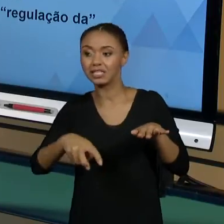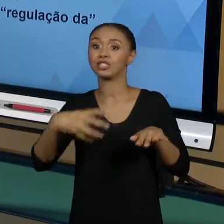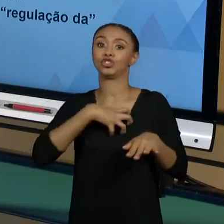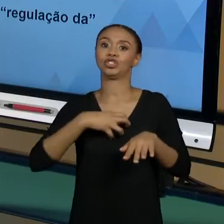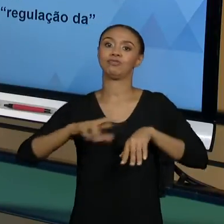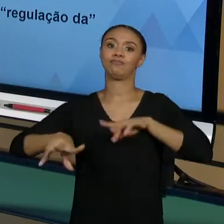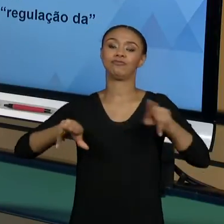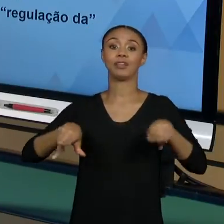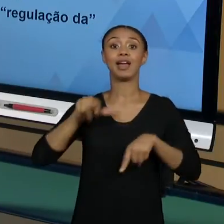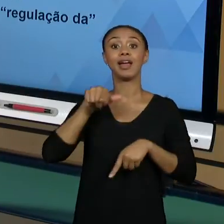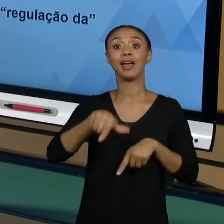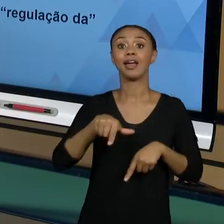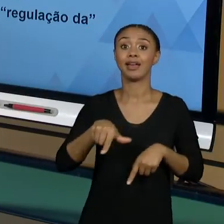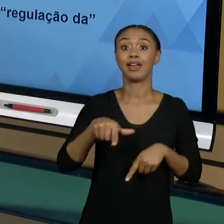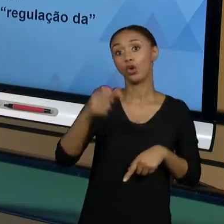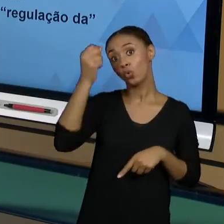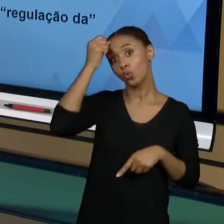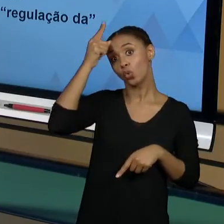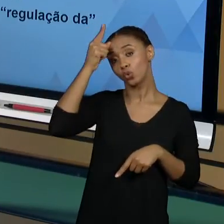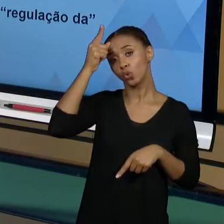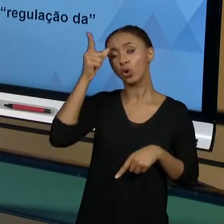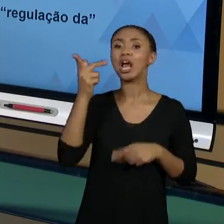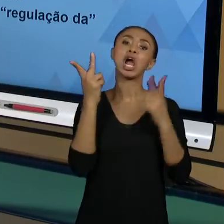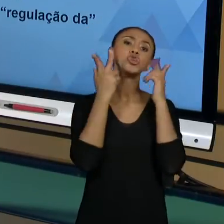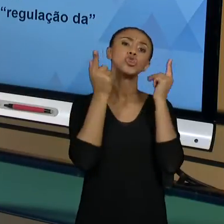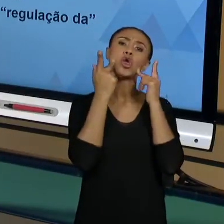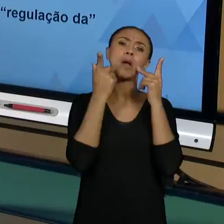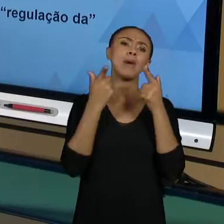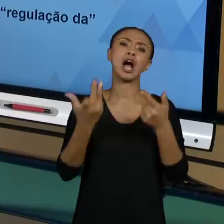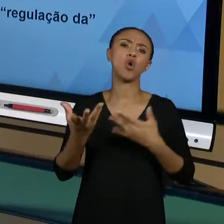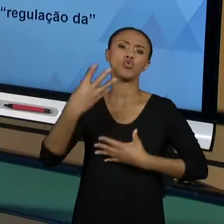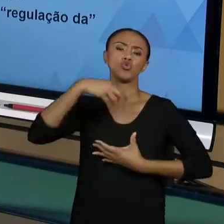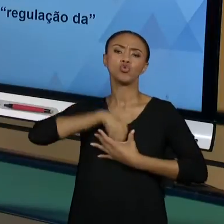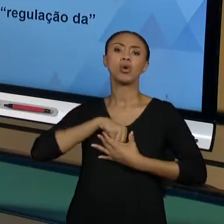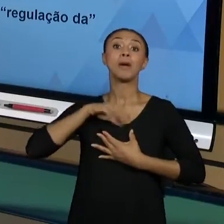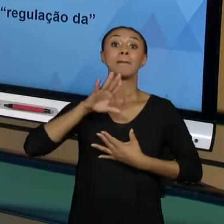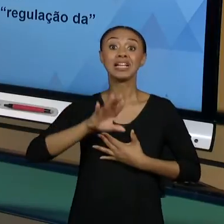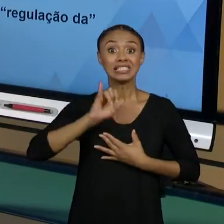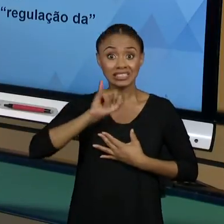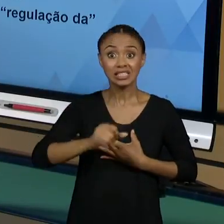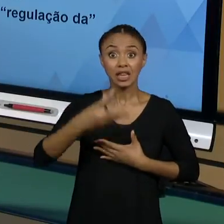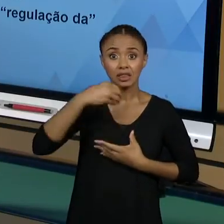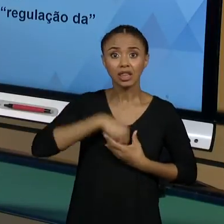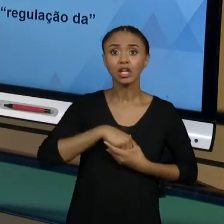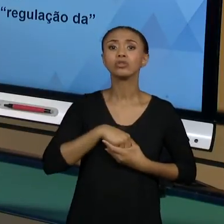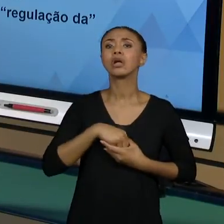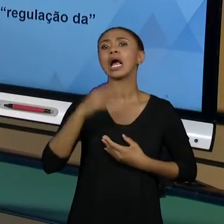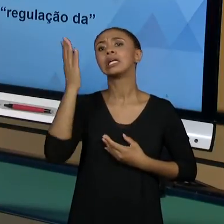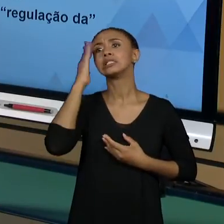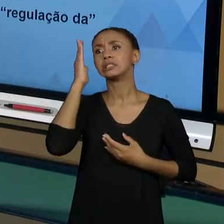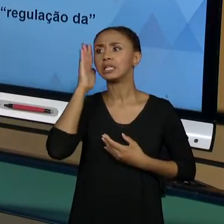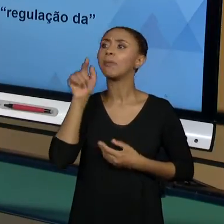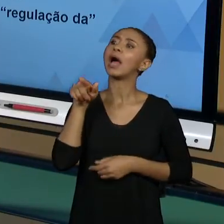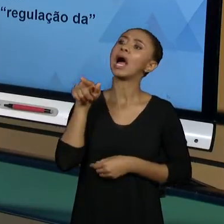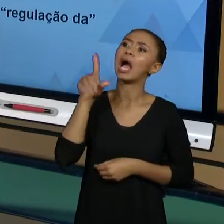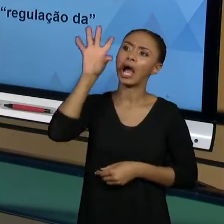SEGREDO NENHUM. QUEM É SUJEITO DAQUELA CULTURA É CAPAZ DE LER AQUELA PRÁTICA CULTURAL. UMA PESSOA